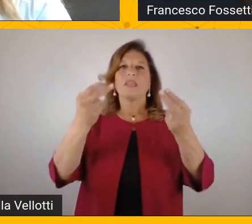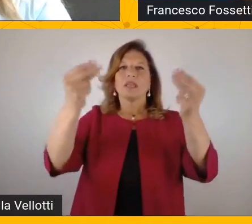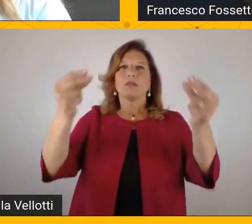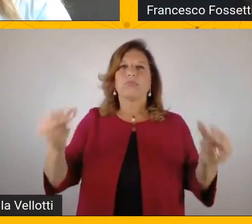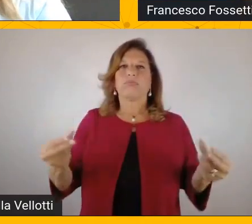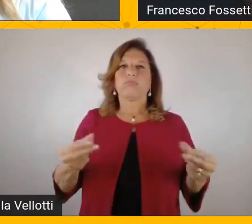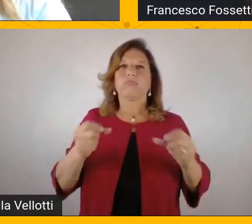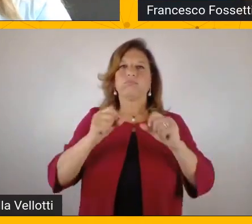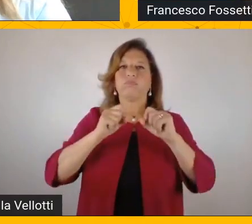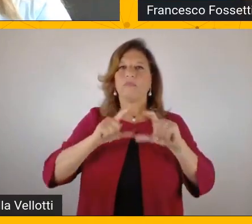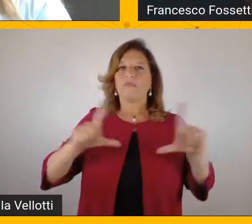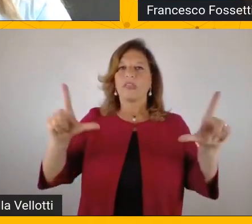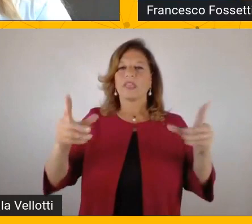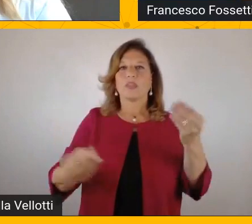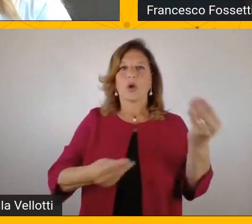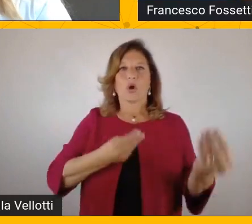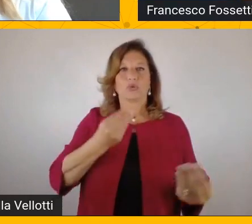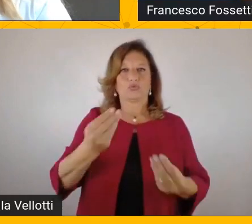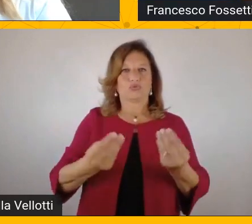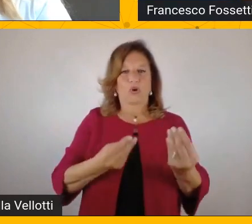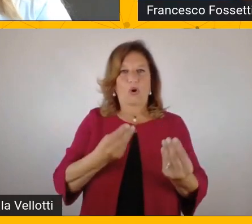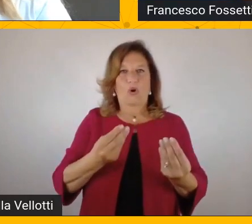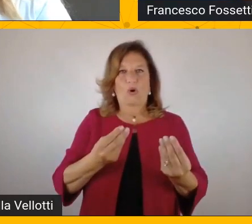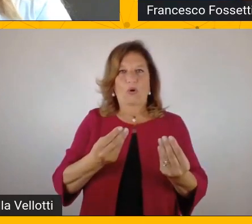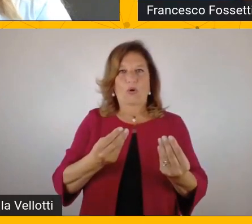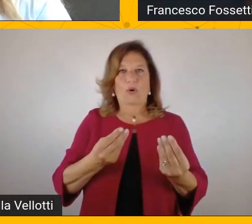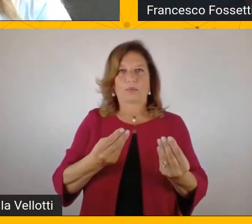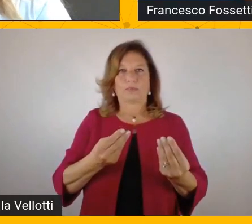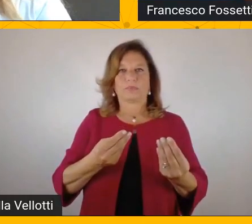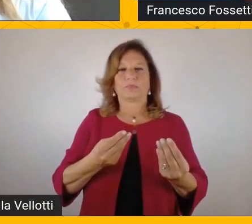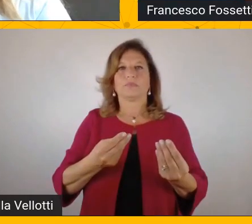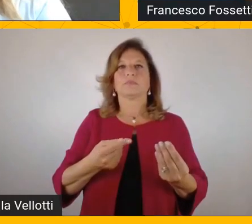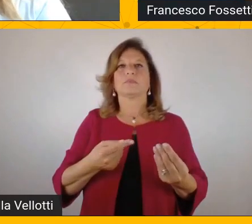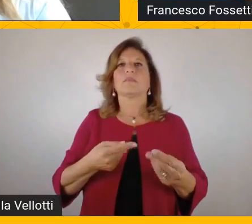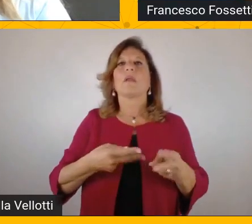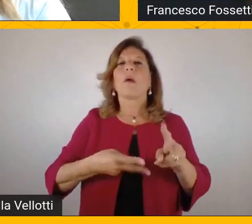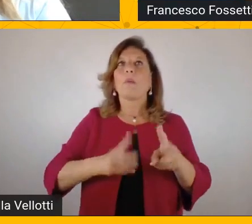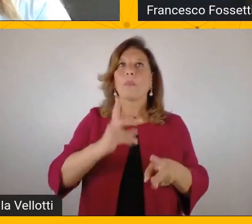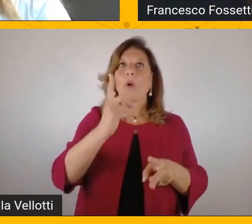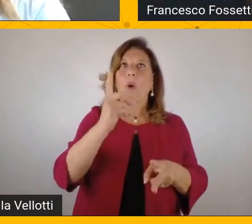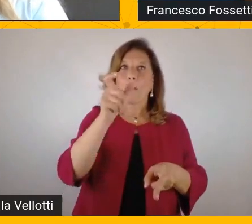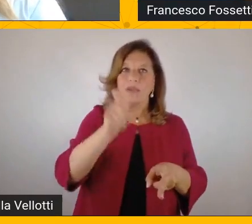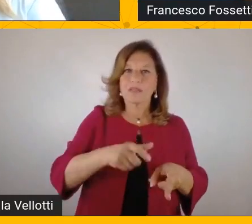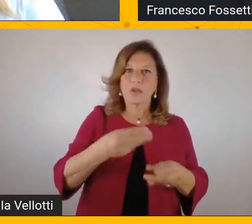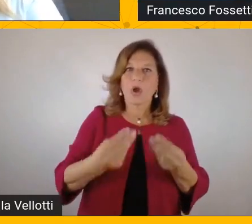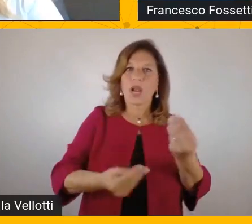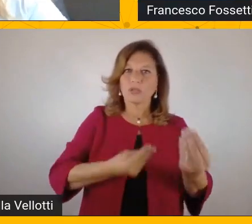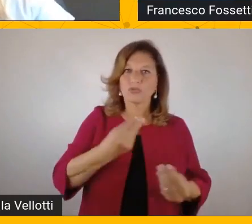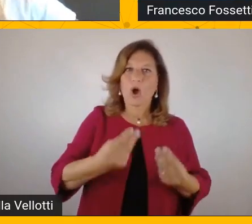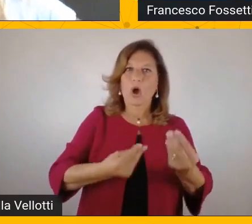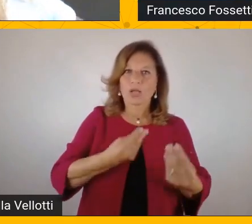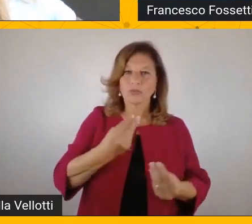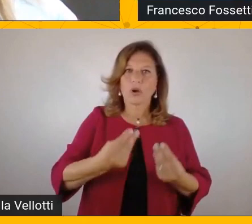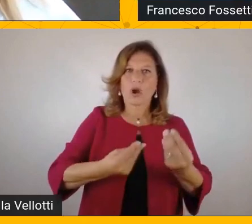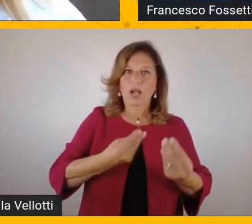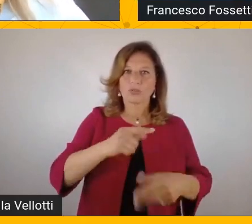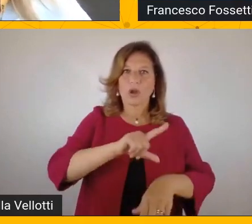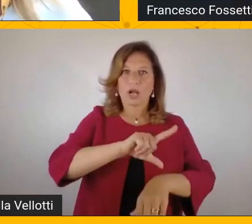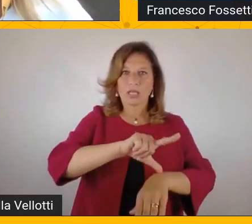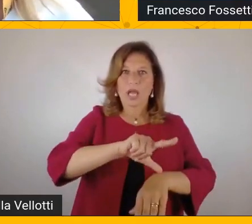più eh un utente gioca in quella stagione più sblocca un